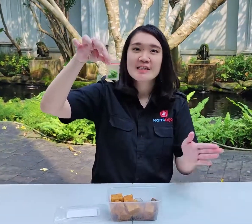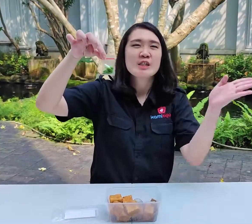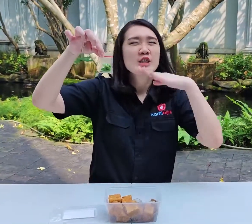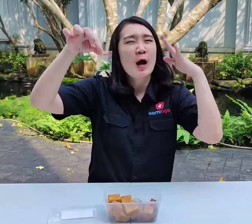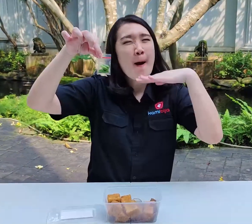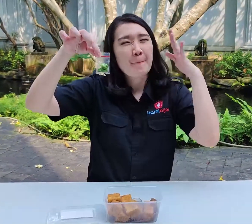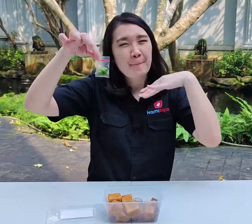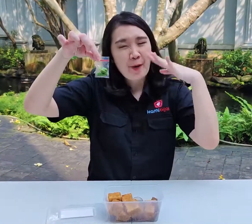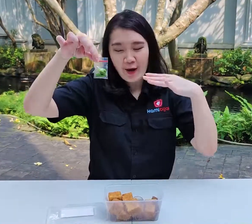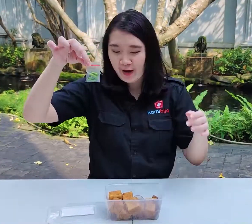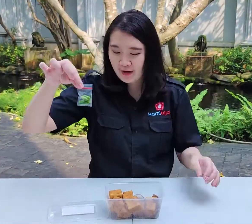Cabe.